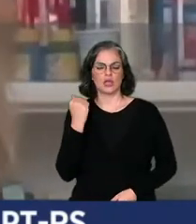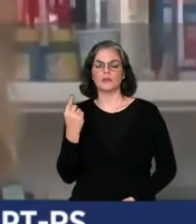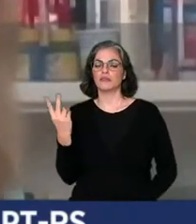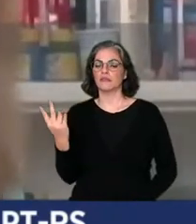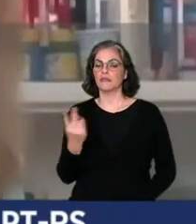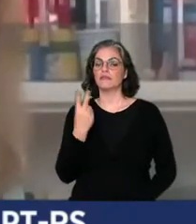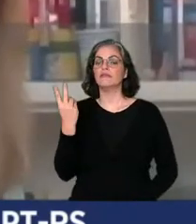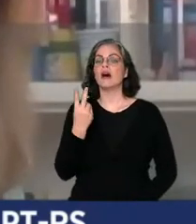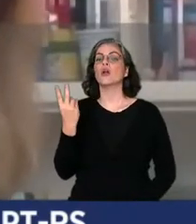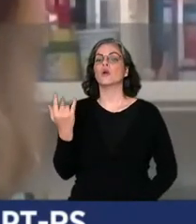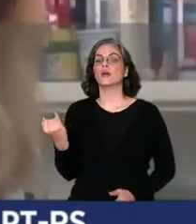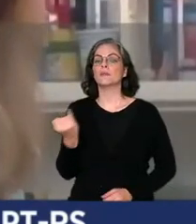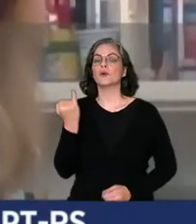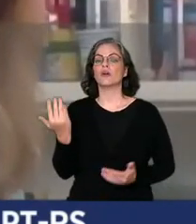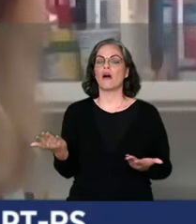SIM VALORIZANDO, REPASSANDO OS RECURSOS PARA ESTADOS E